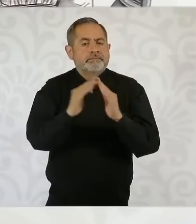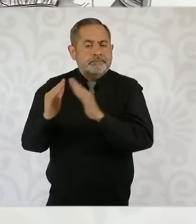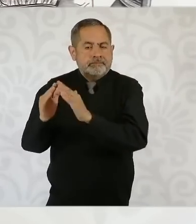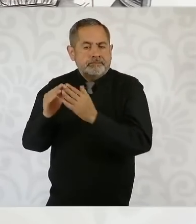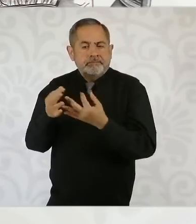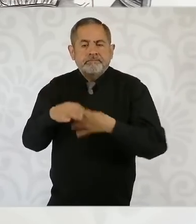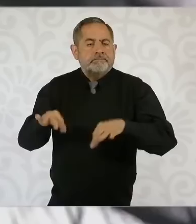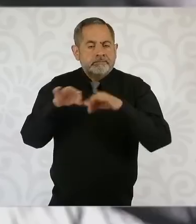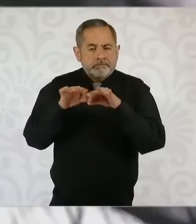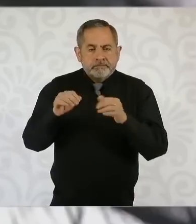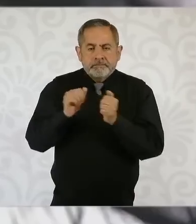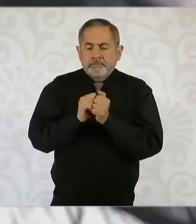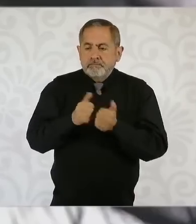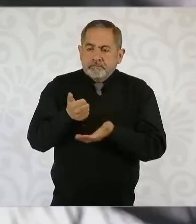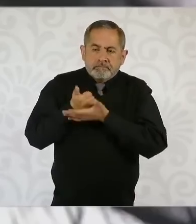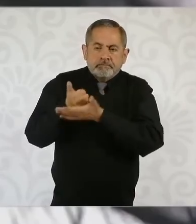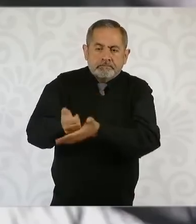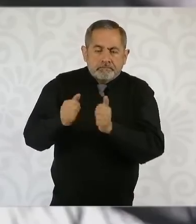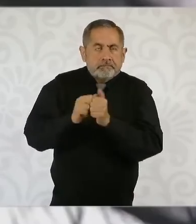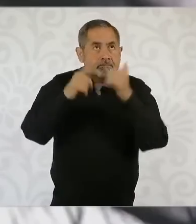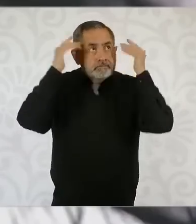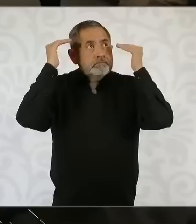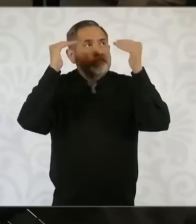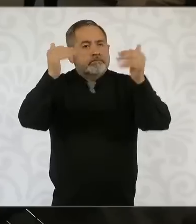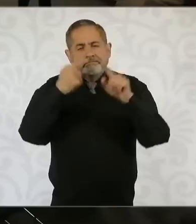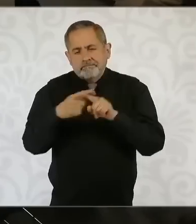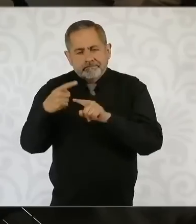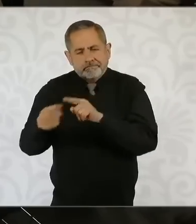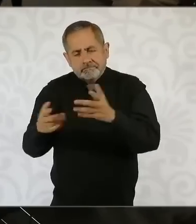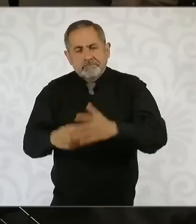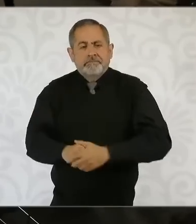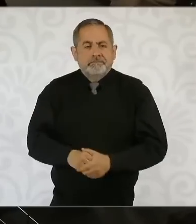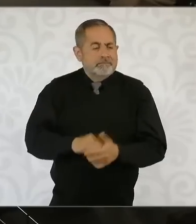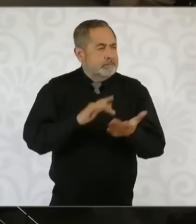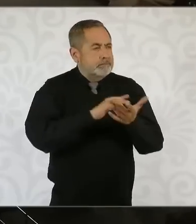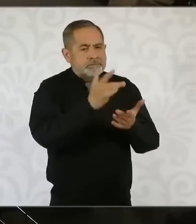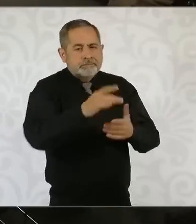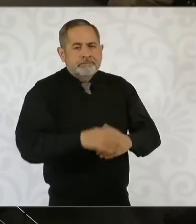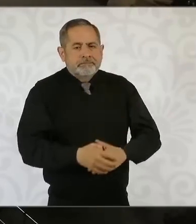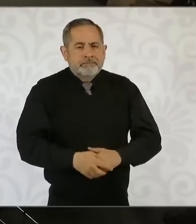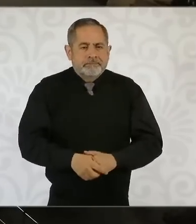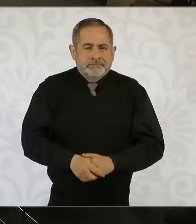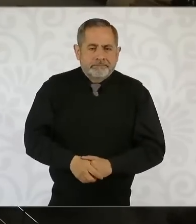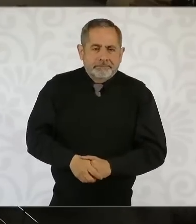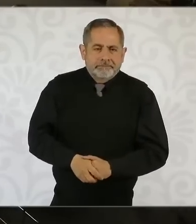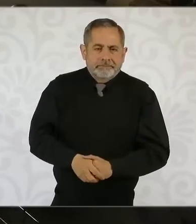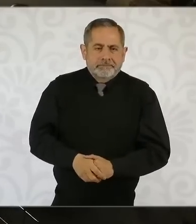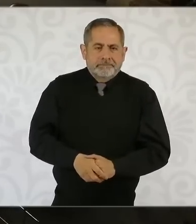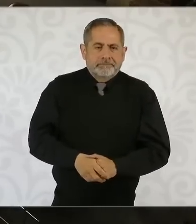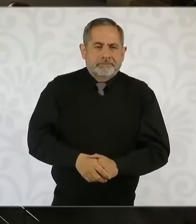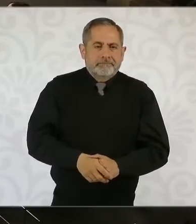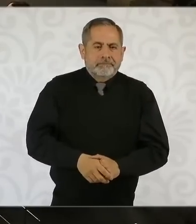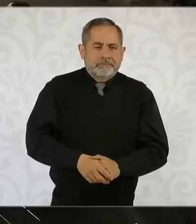como techo y otras muchas gracias usted me dice señor presidente yo creo que cerramos no para